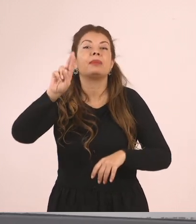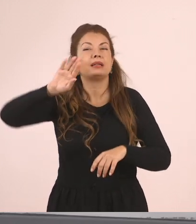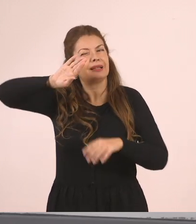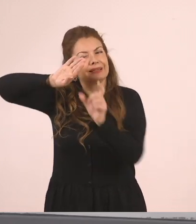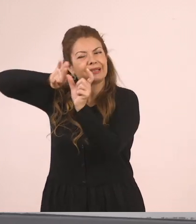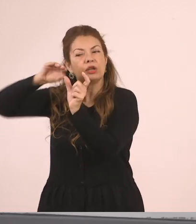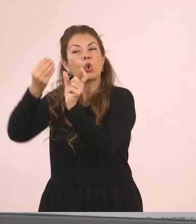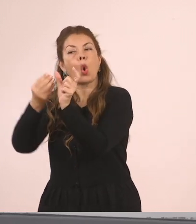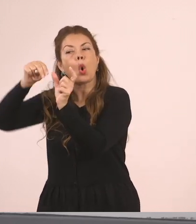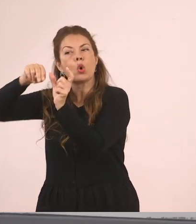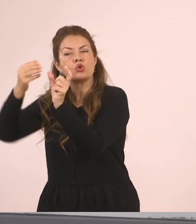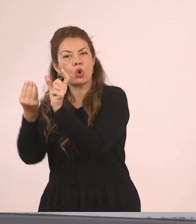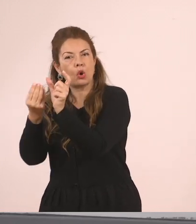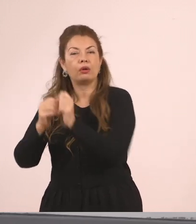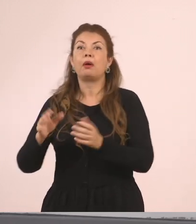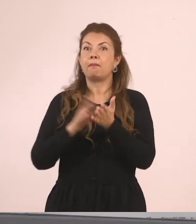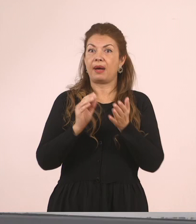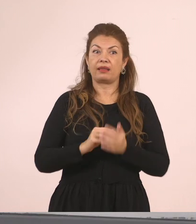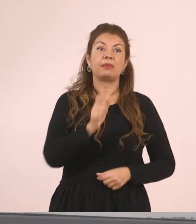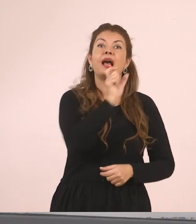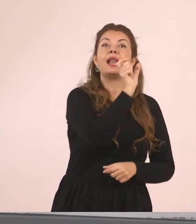Από τη λέξη κρύο ποιο ρήμα θα βγει;